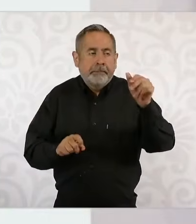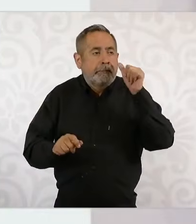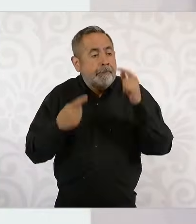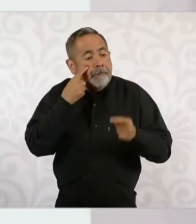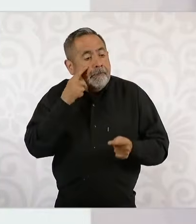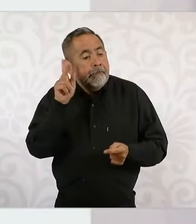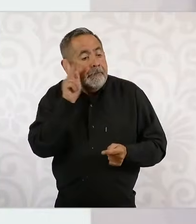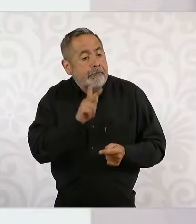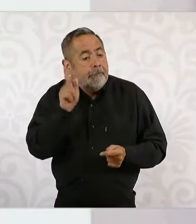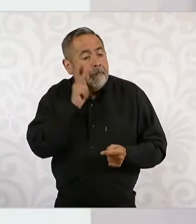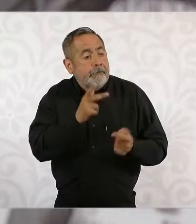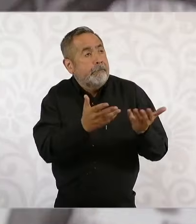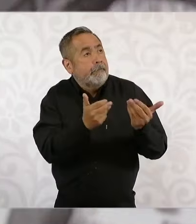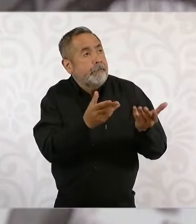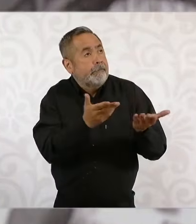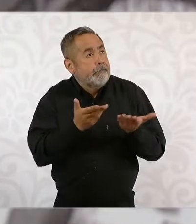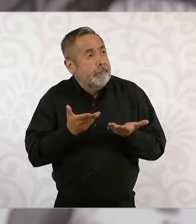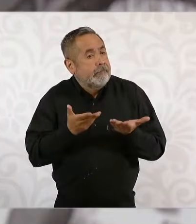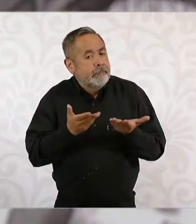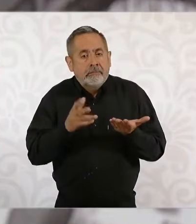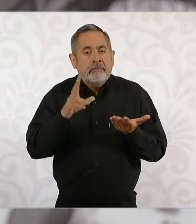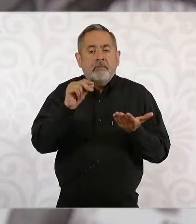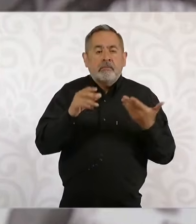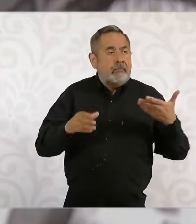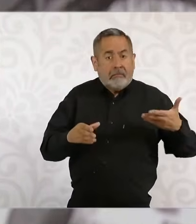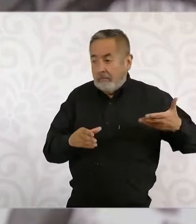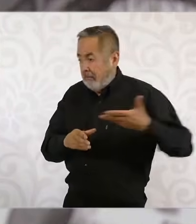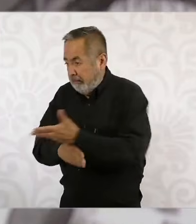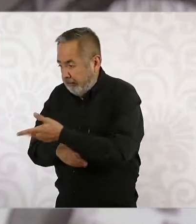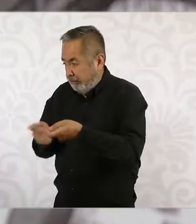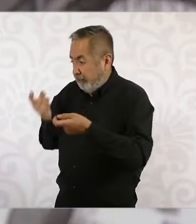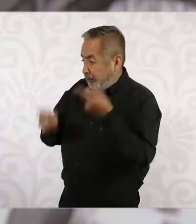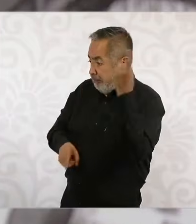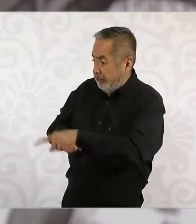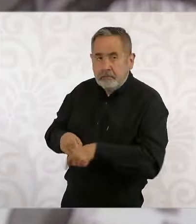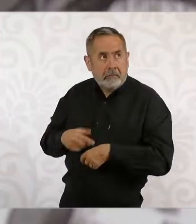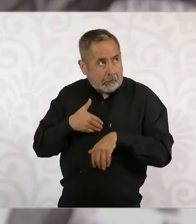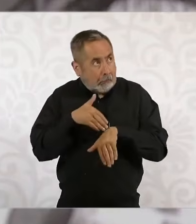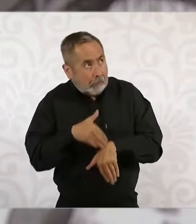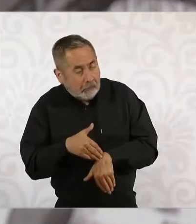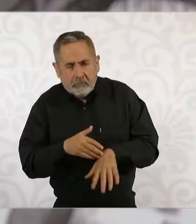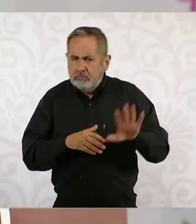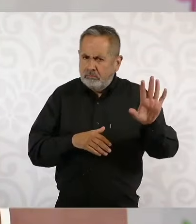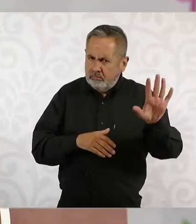que vivimos. No queremos injerencia en los asuntos políticos de México porque no la debe haber.